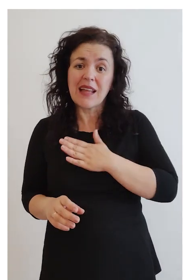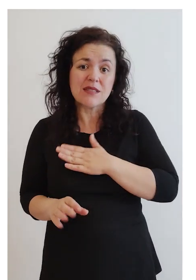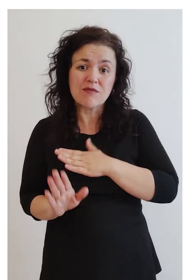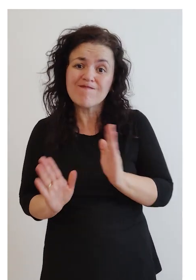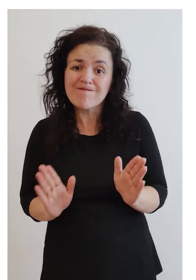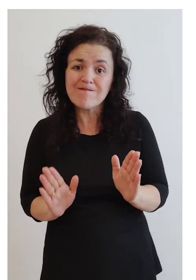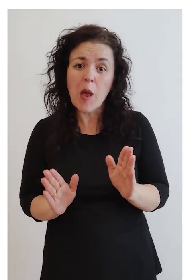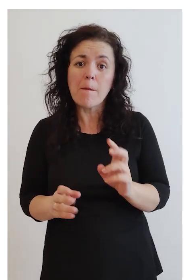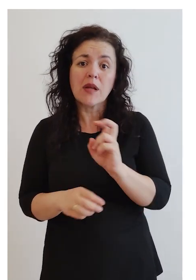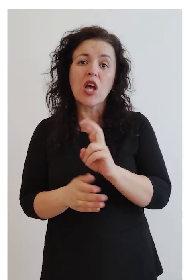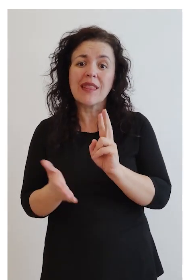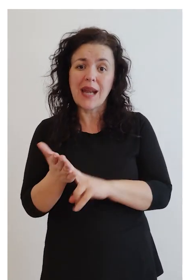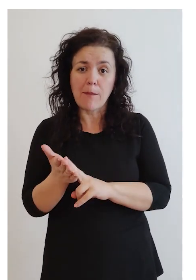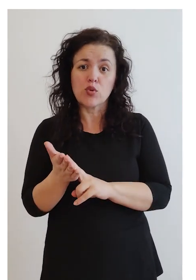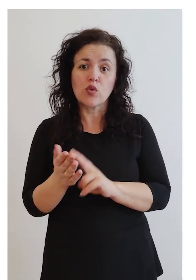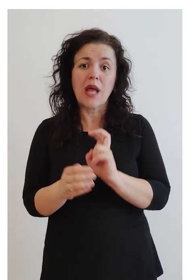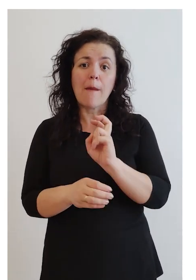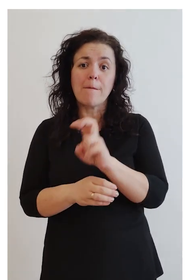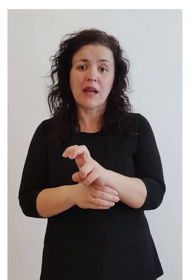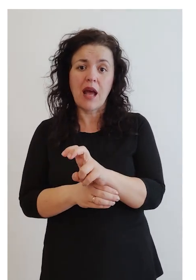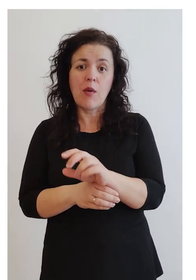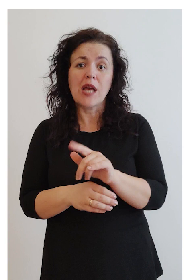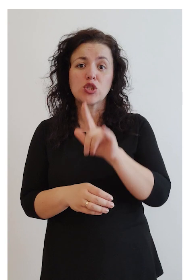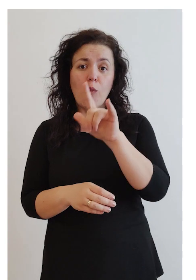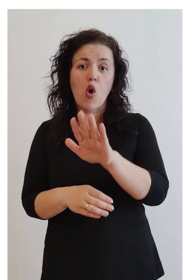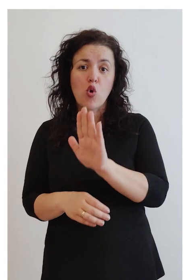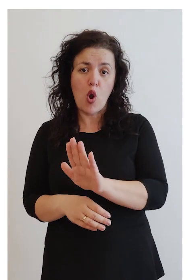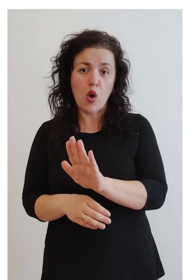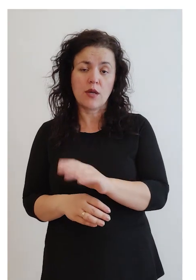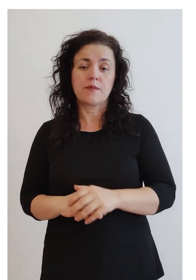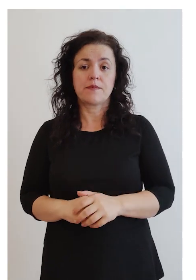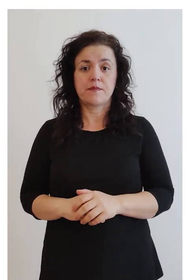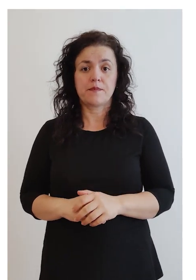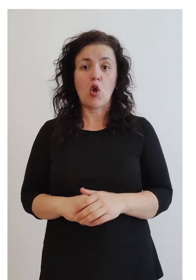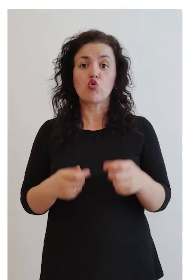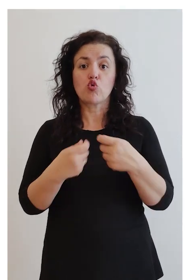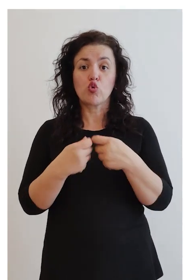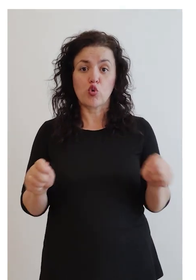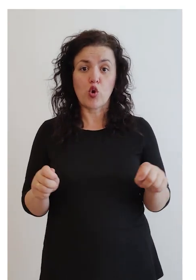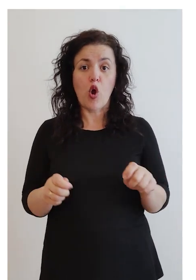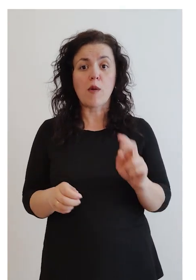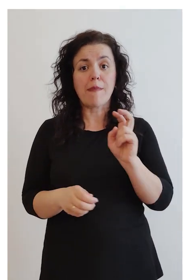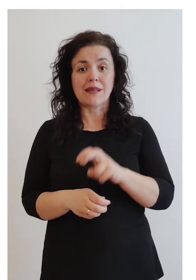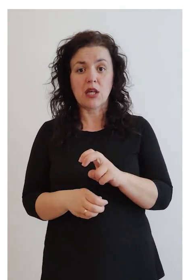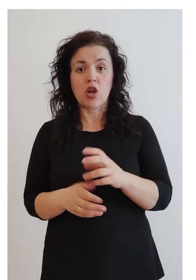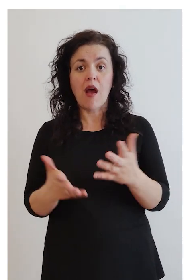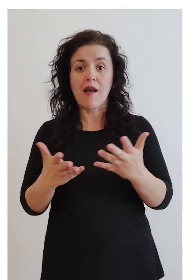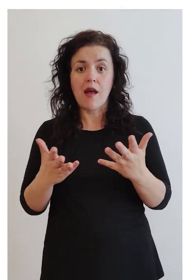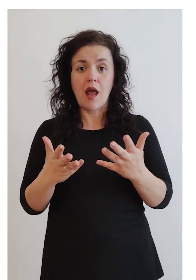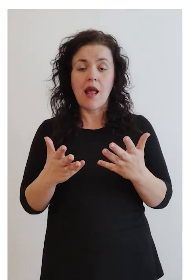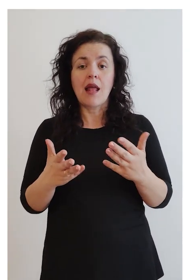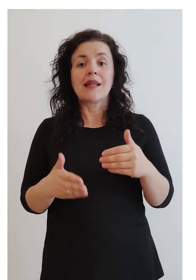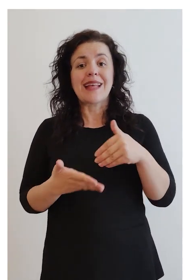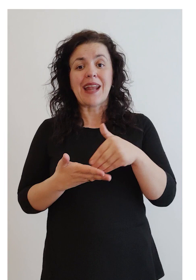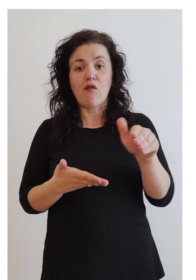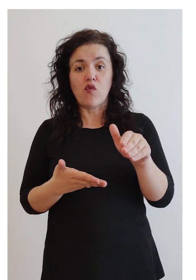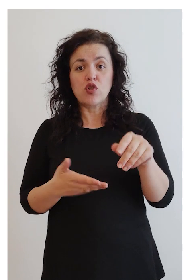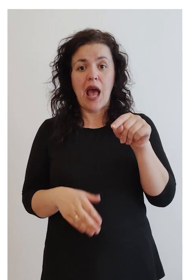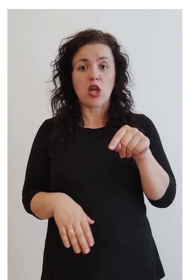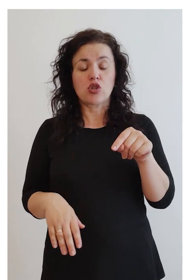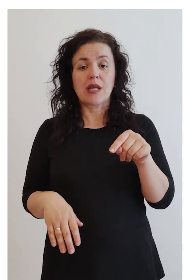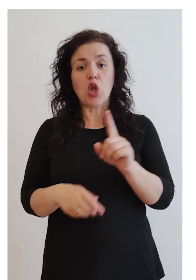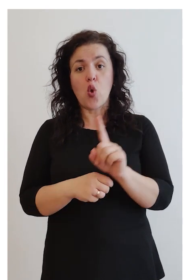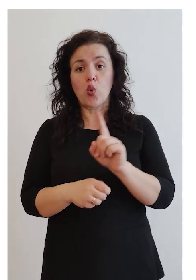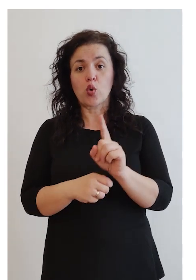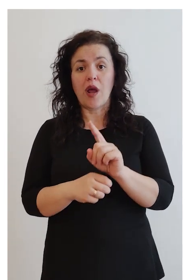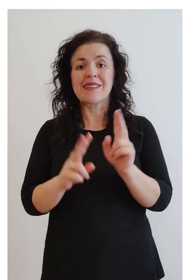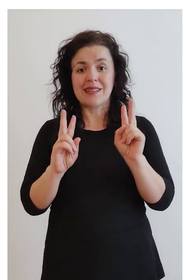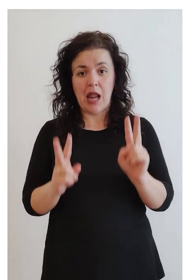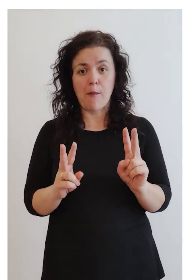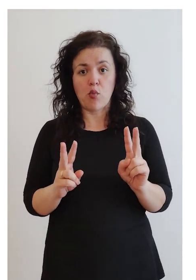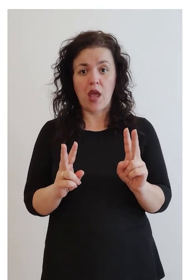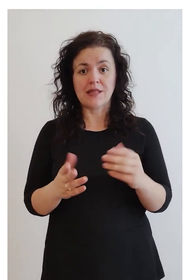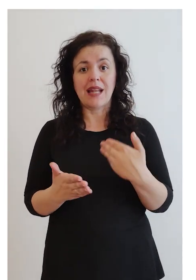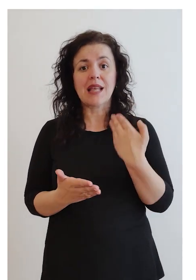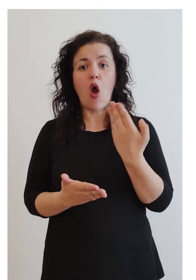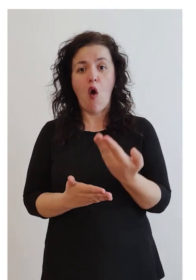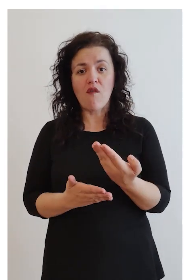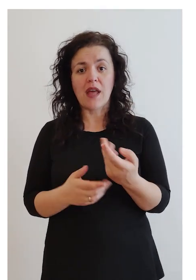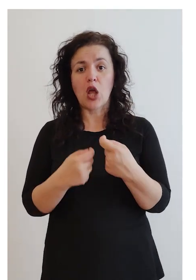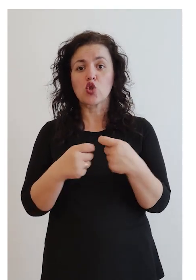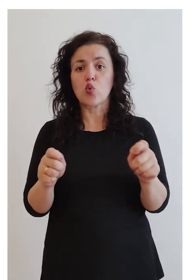Tuturor pasagerilor cărora li se refuză acest lucru, trebuie să li se oferă toate cele trei tipuri de compensații și asistență.